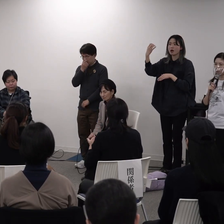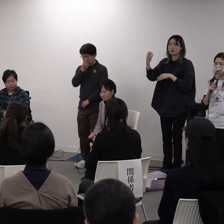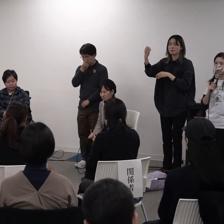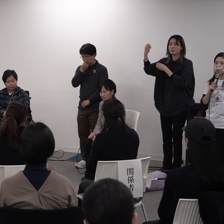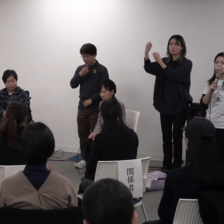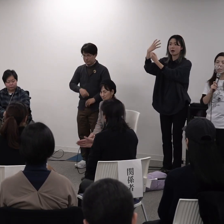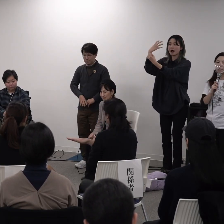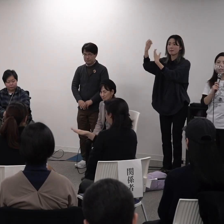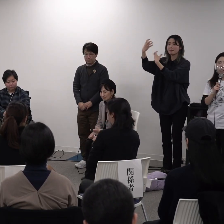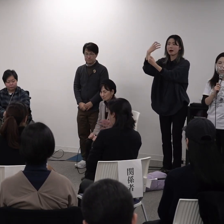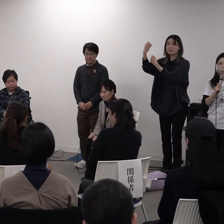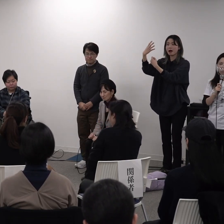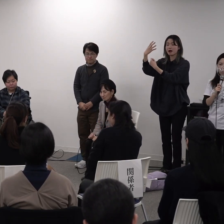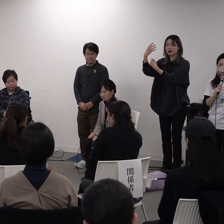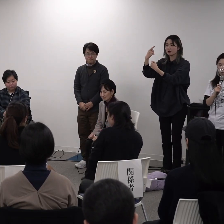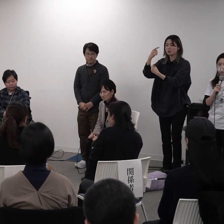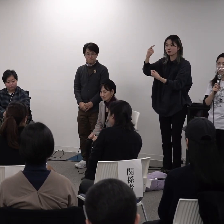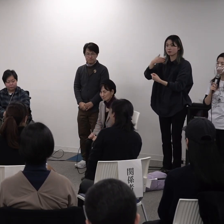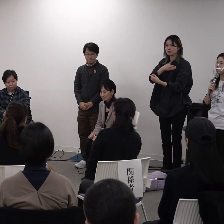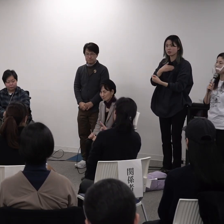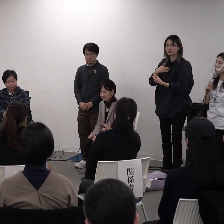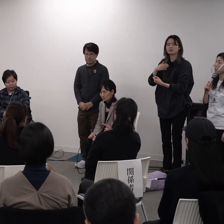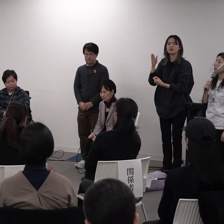残念ながら犬はカラフルには見えません